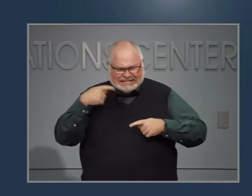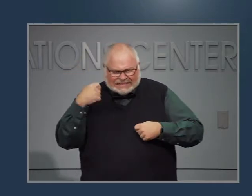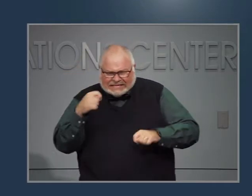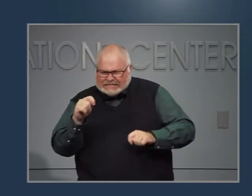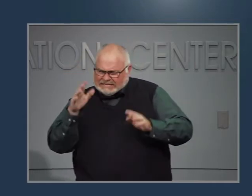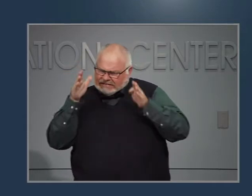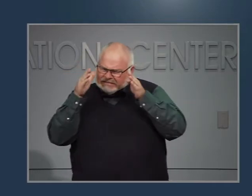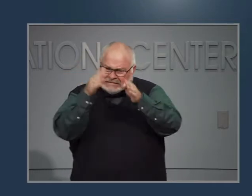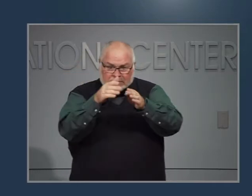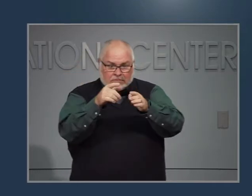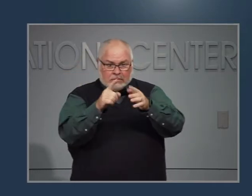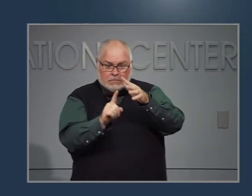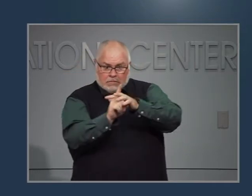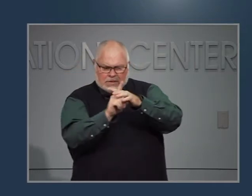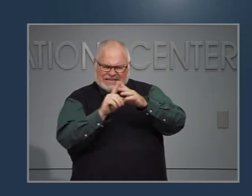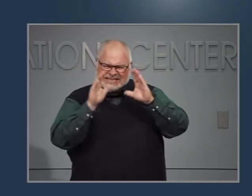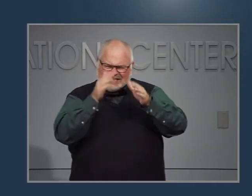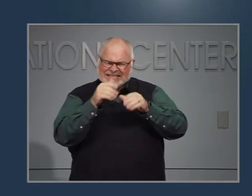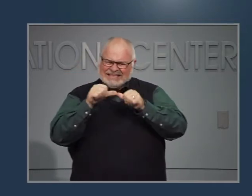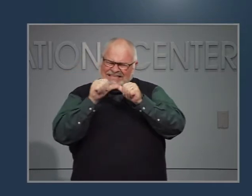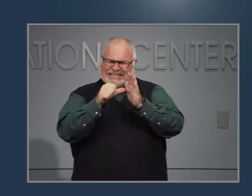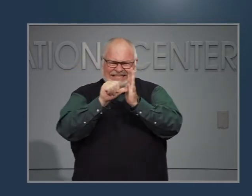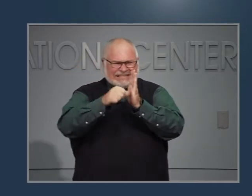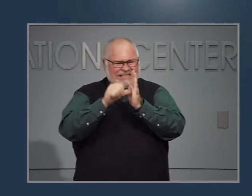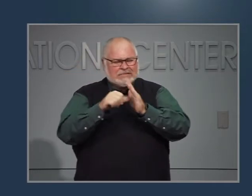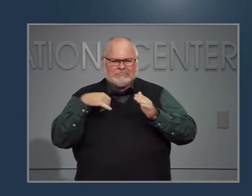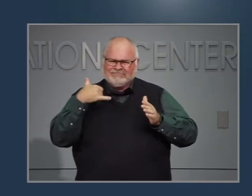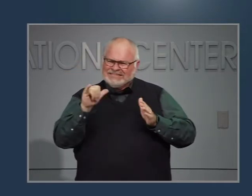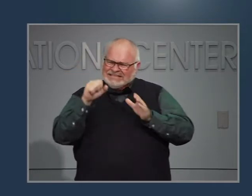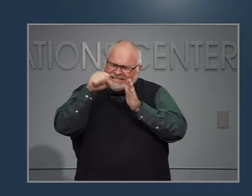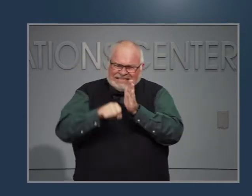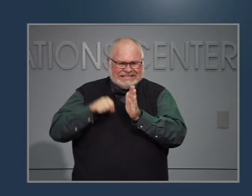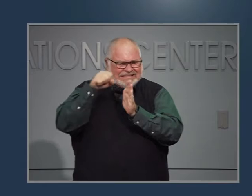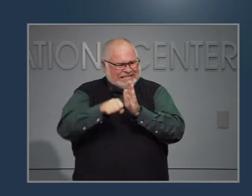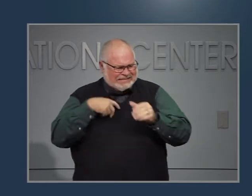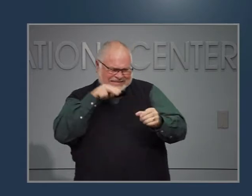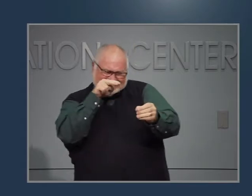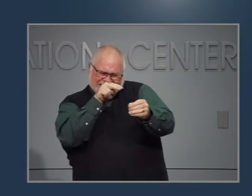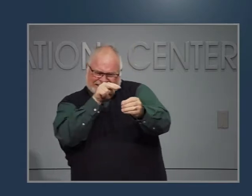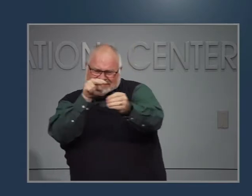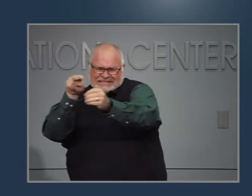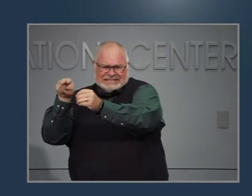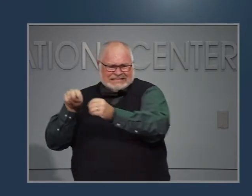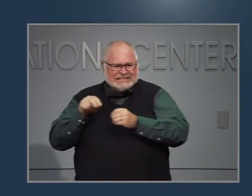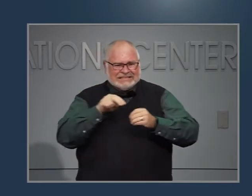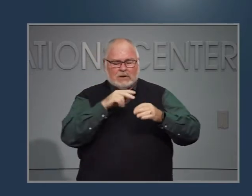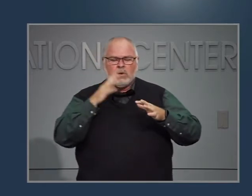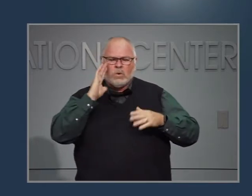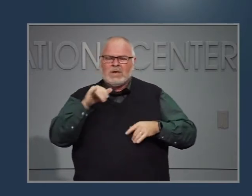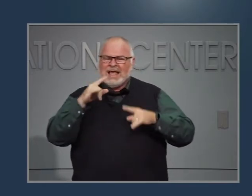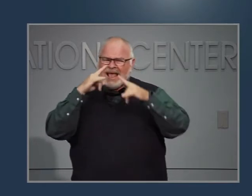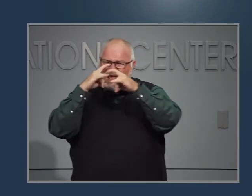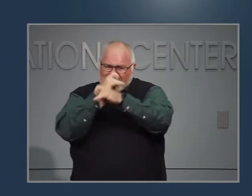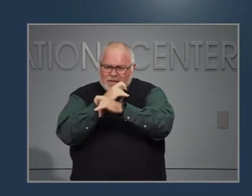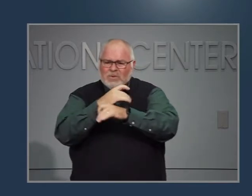principio de esta pandemia. Sabíamos que este trabajo y va a ser difícil y complicado, Ah.